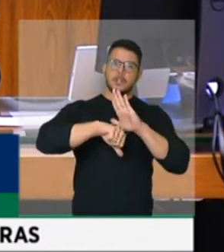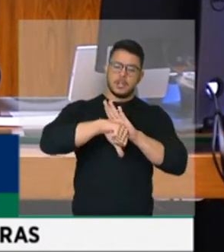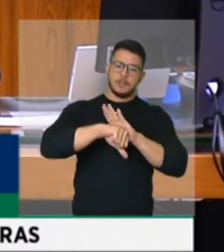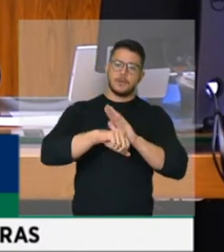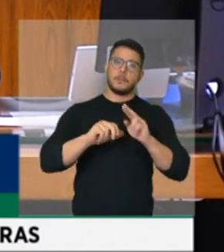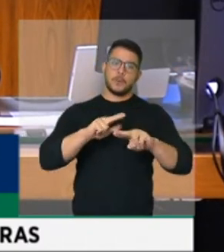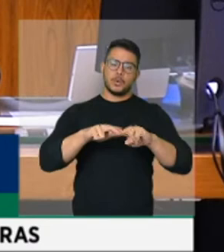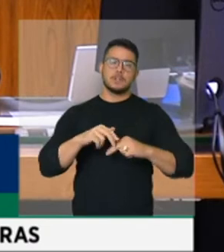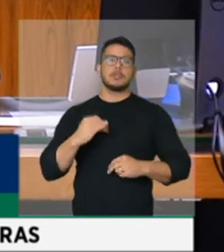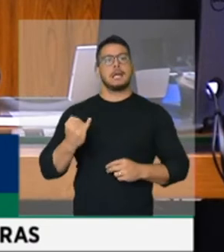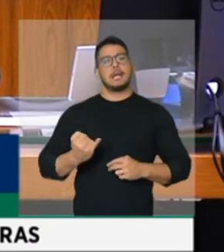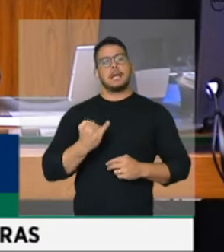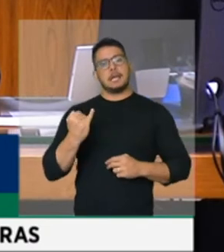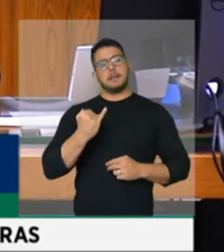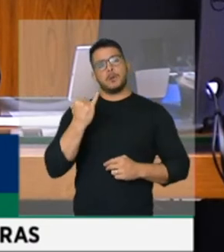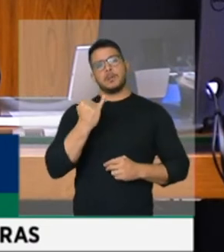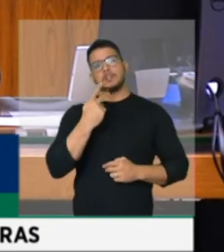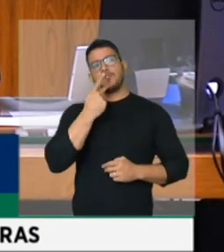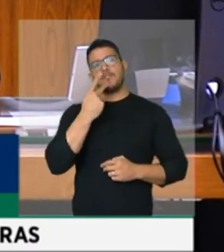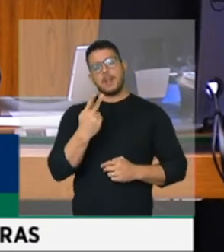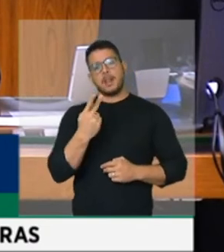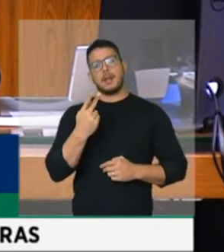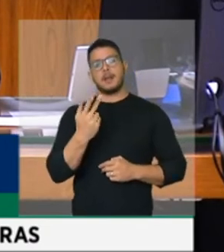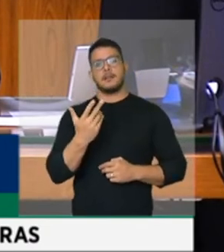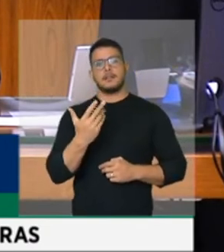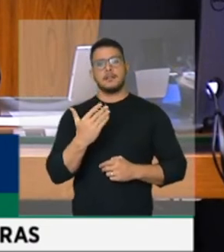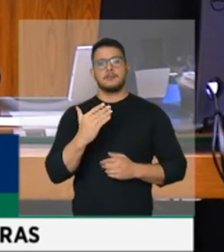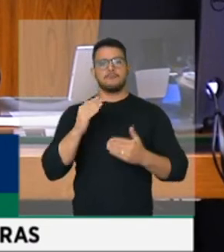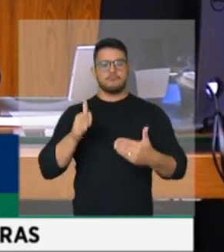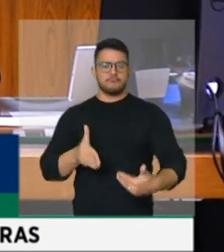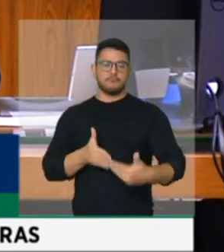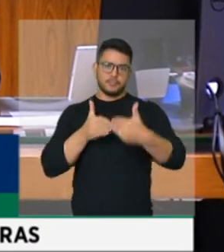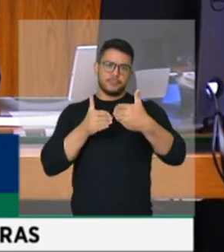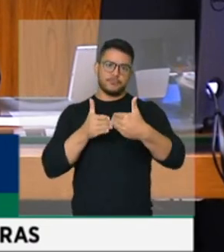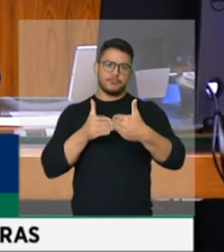FRAUDE, CRIME, E OUTRAS COISAS QUE ERA IMPORTANTE QUE ELE FIZESSE ISSO POR... QUE SÃO ACUSAÇÕES GRAVES, QUE ELE